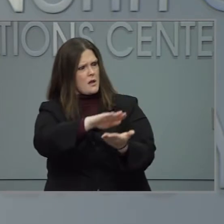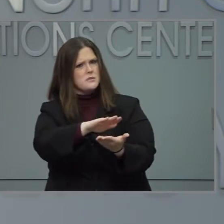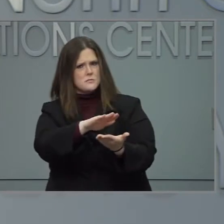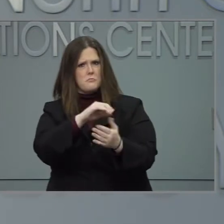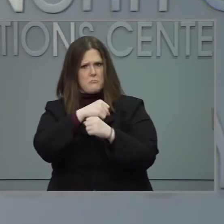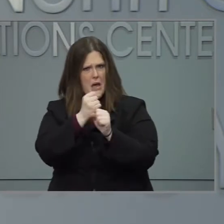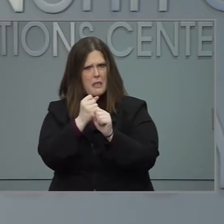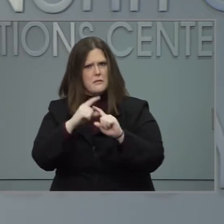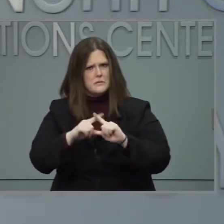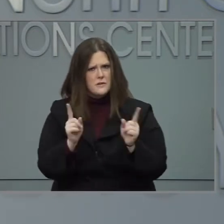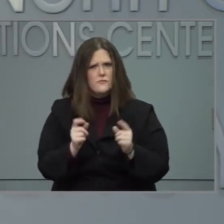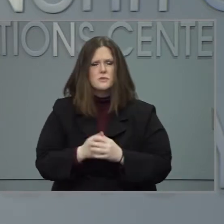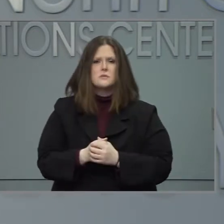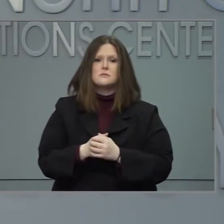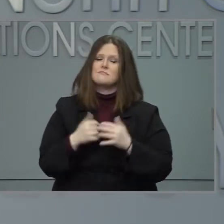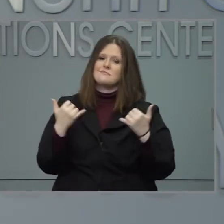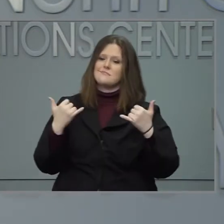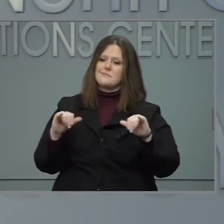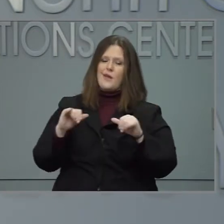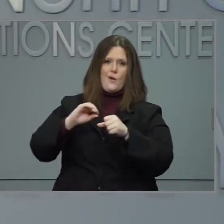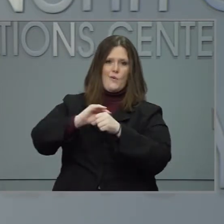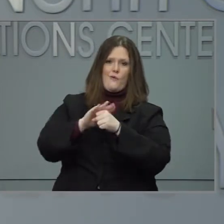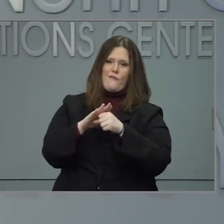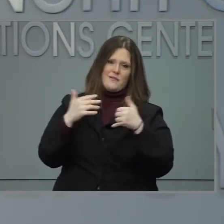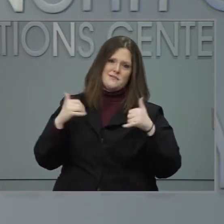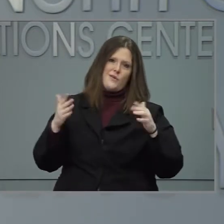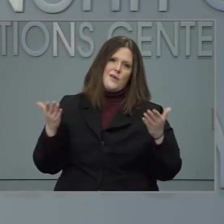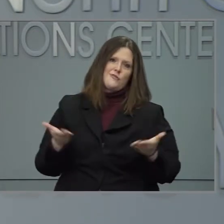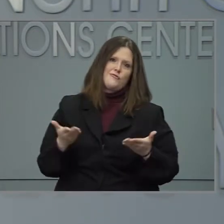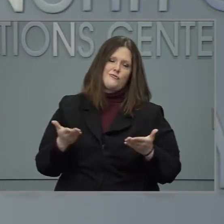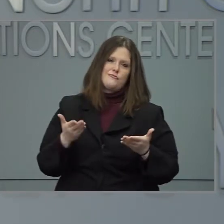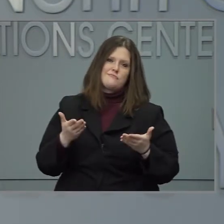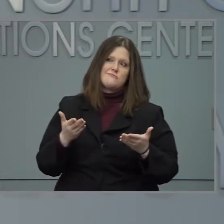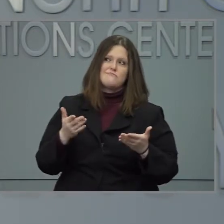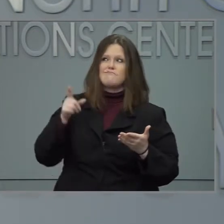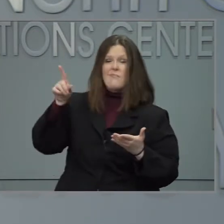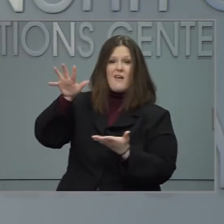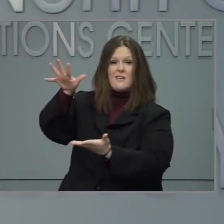El final de la pandemia aún está por Hersh y sobre todo, porque el vacunas están